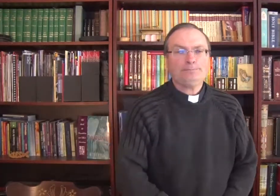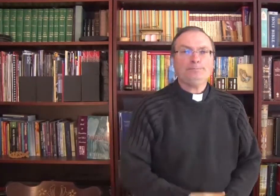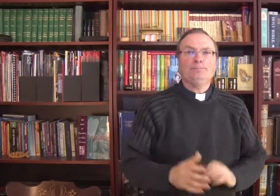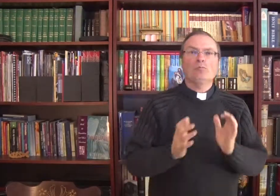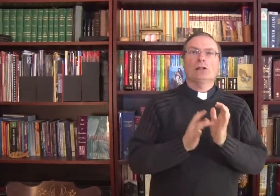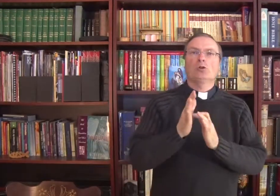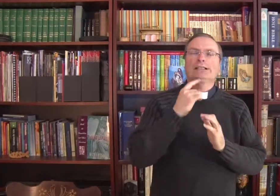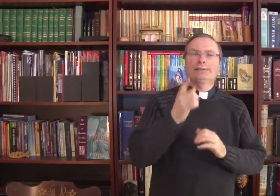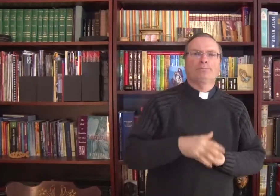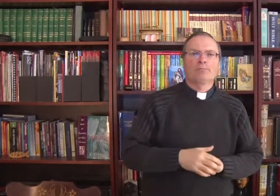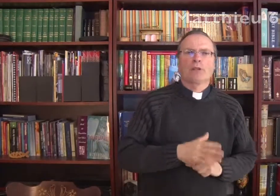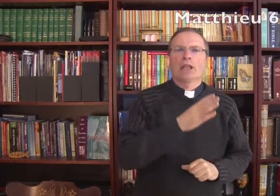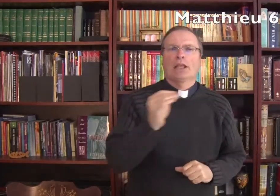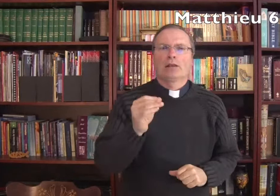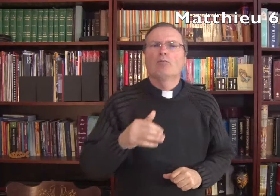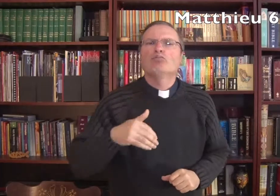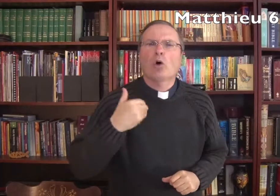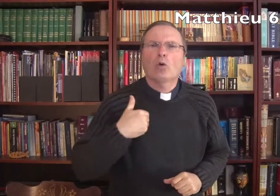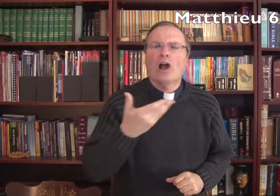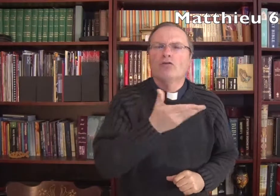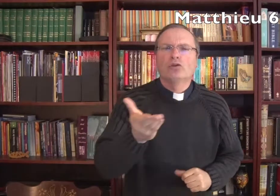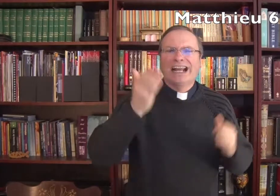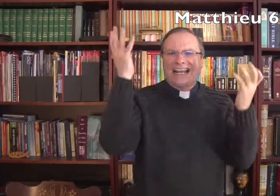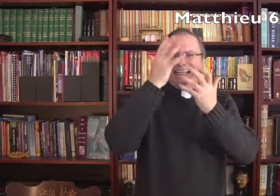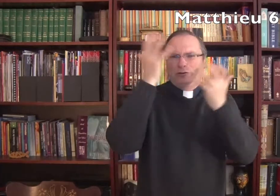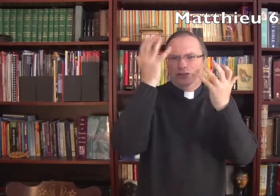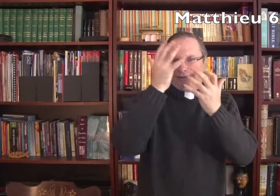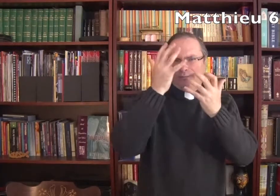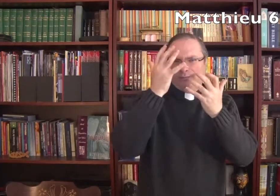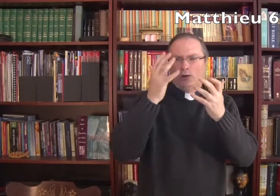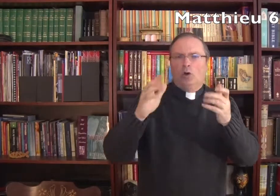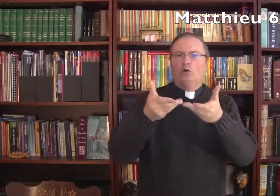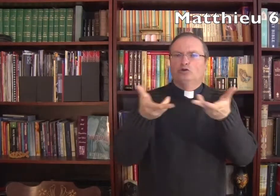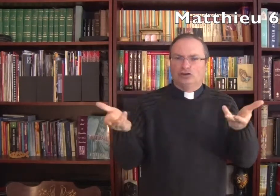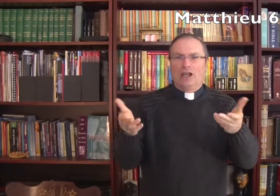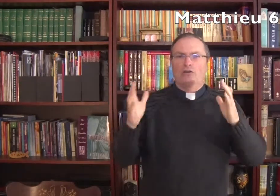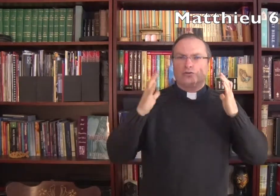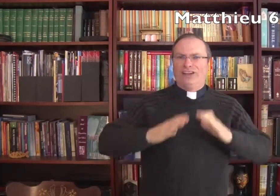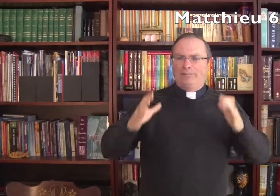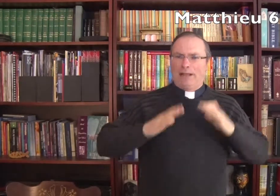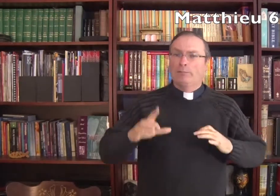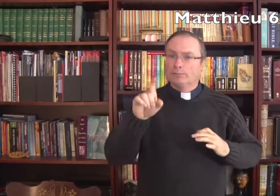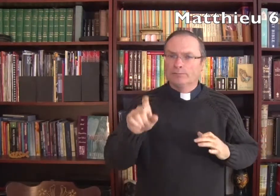Jésus disait: Et pourquoi vous inquiéter au sujet du vêtement?